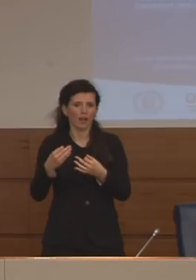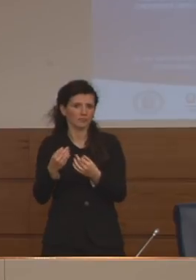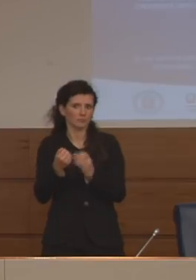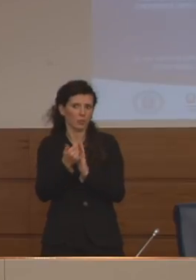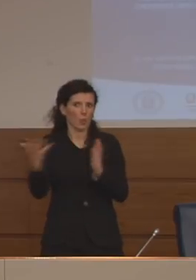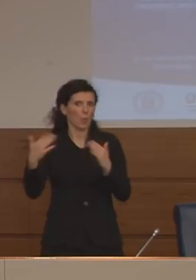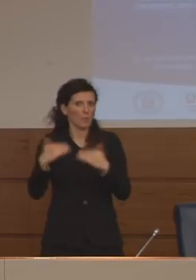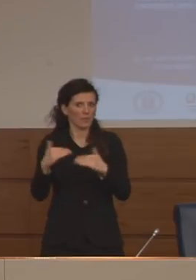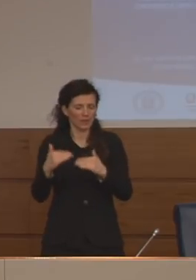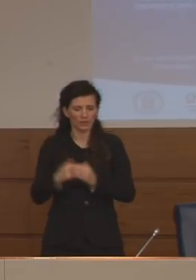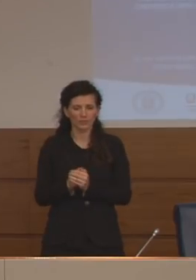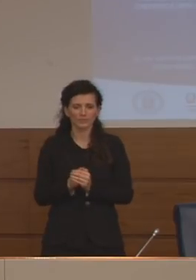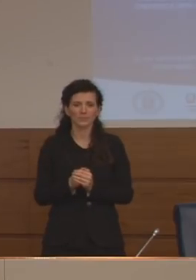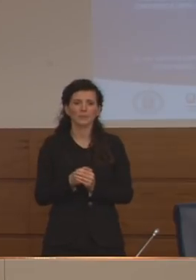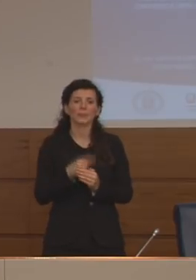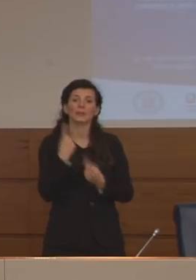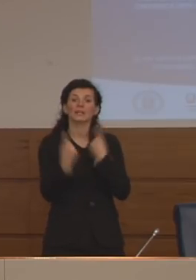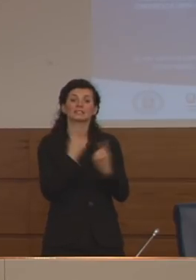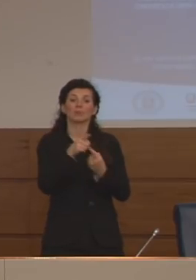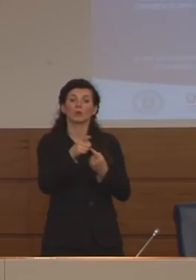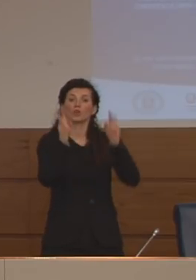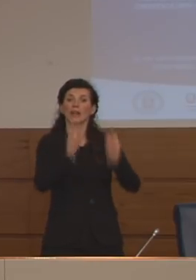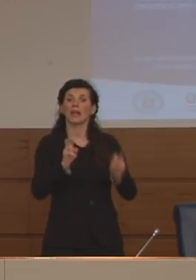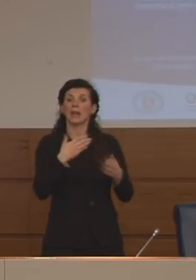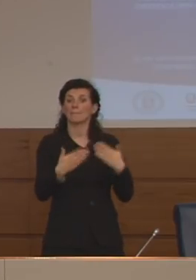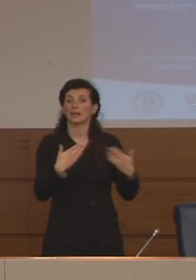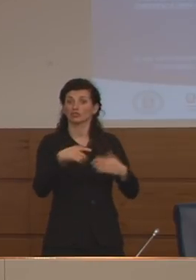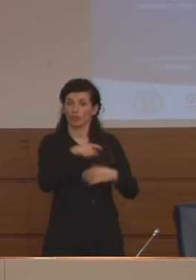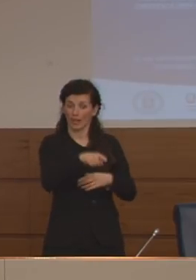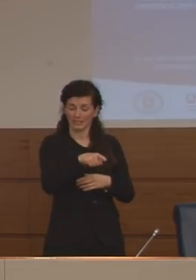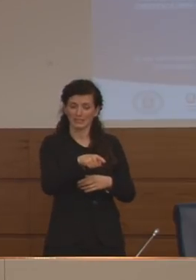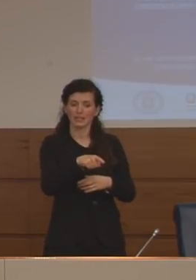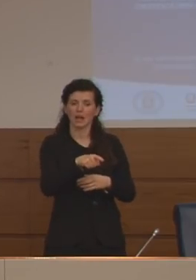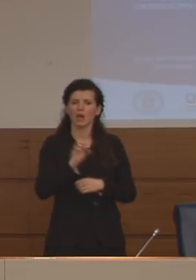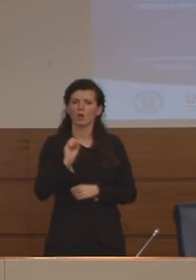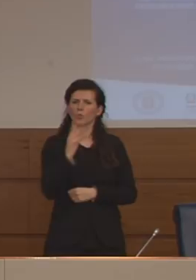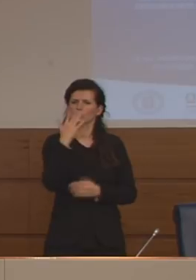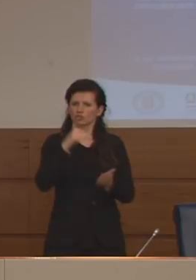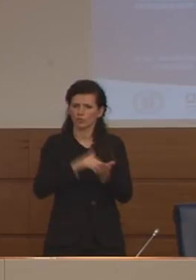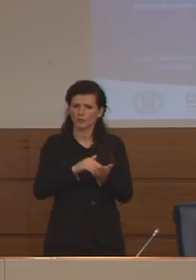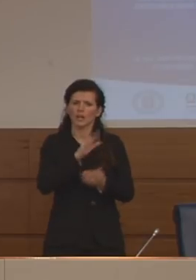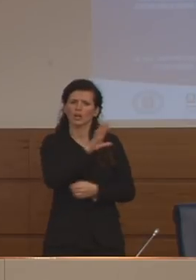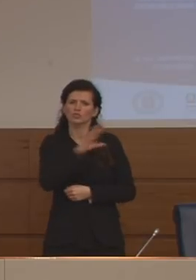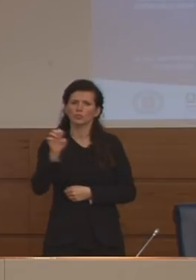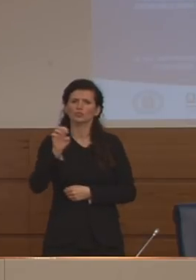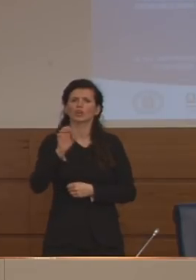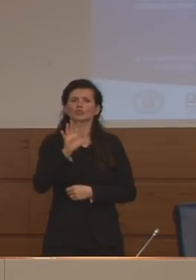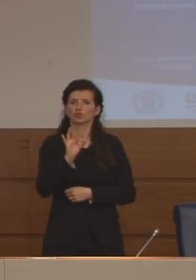le forze in campo, registriamo 15.550 volontari. A questi si